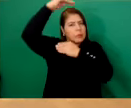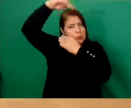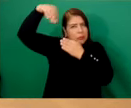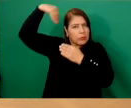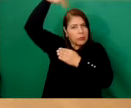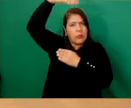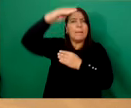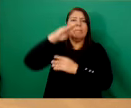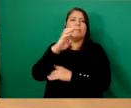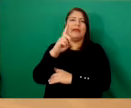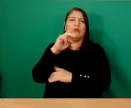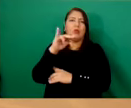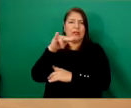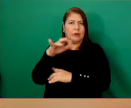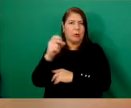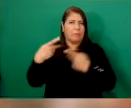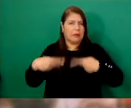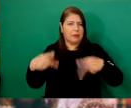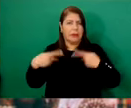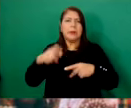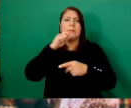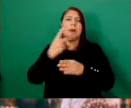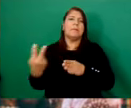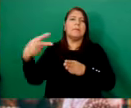locales y montaremos unos camellos.